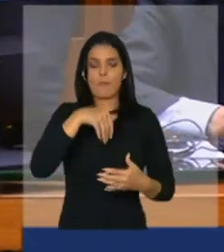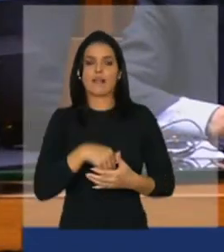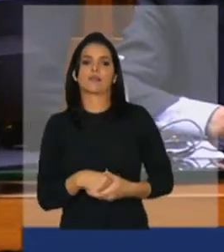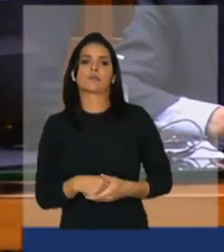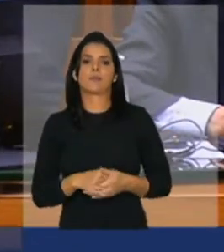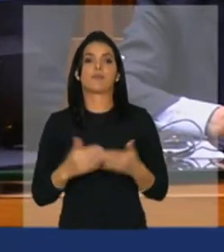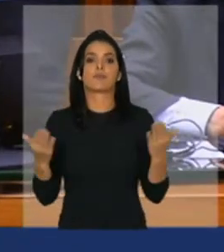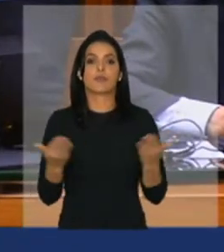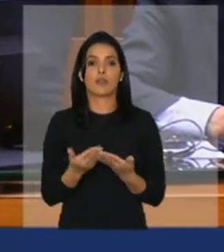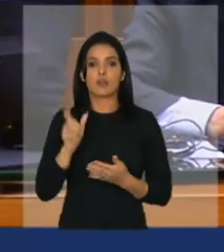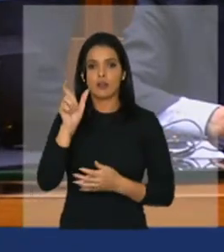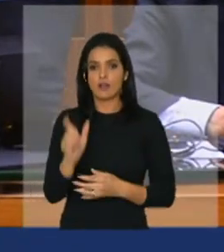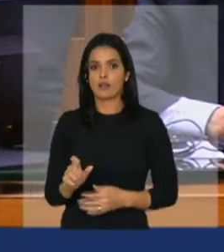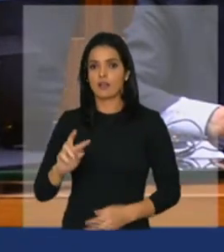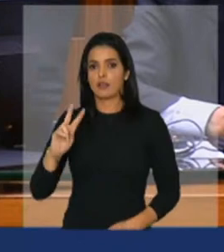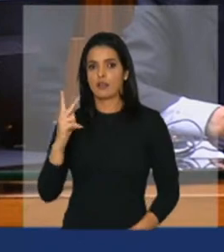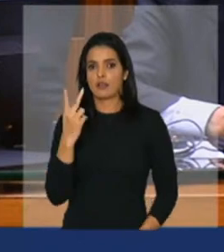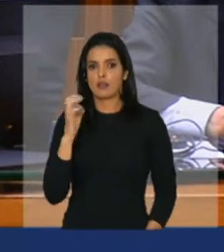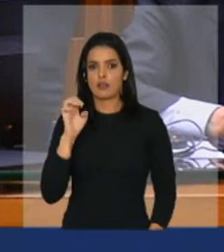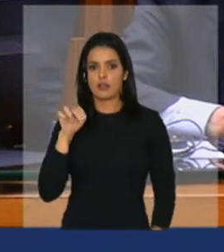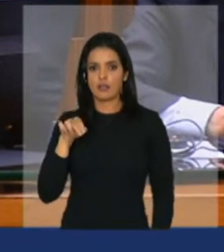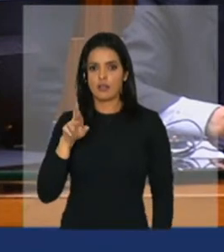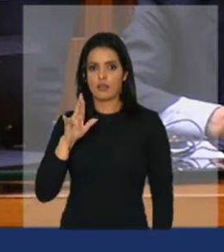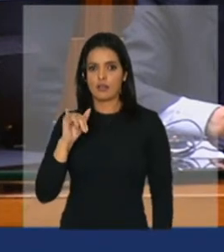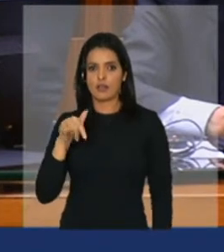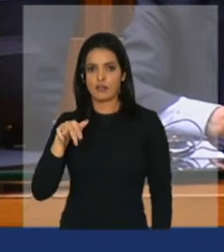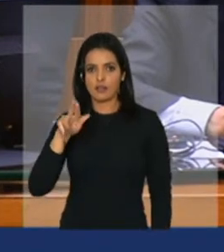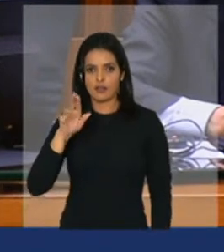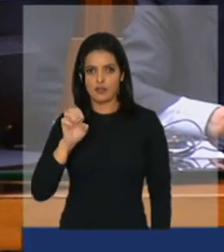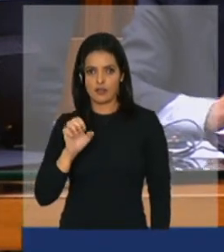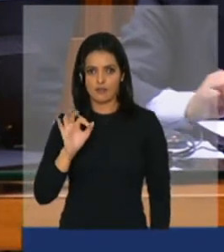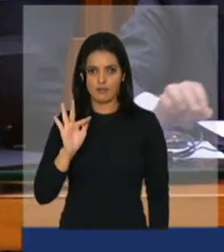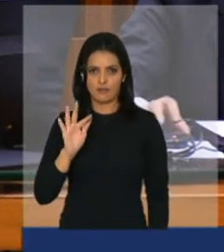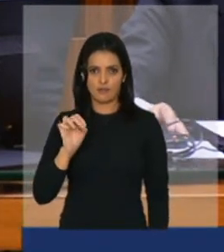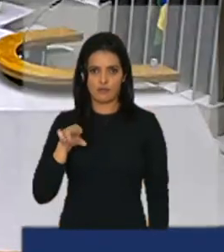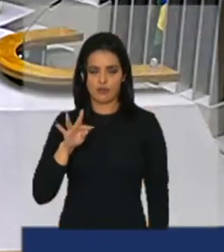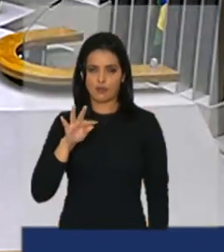OBRIGADO, DEPUTADO, CONVIDO PARA FAZER USO DA PALAVRA, DEPUTADO HENRIQUE FONTANA,